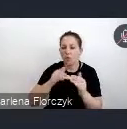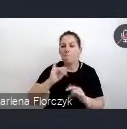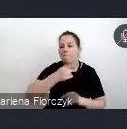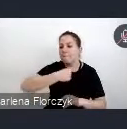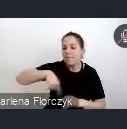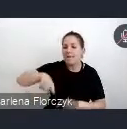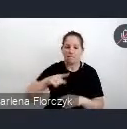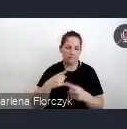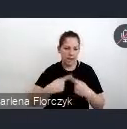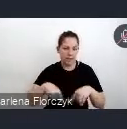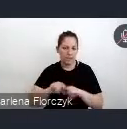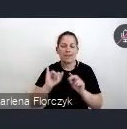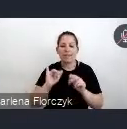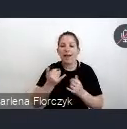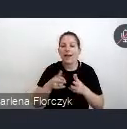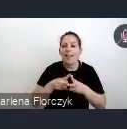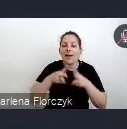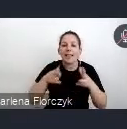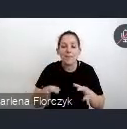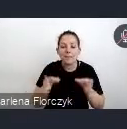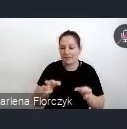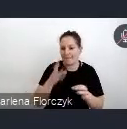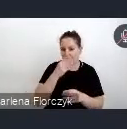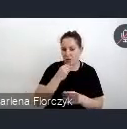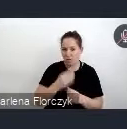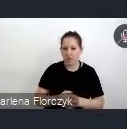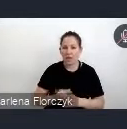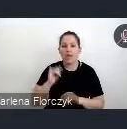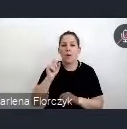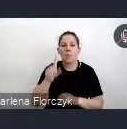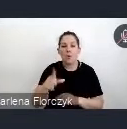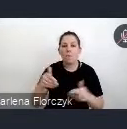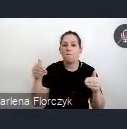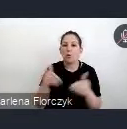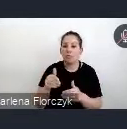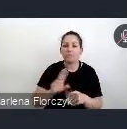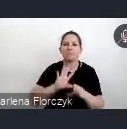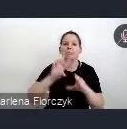na jakim etapie jesteśmy. I kiedy pojawiła się możliwość przystąpienia do projektu